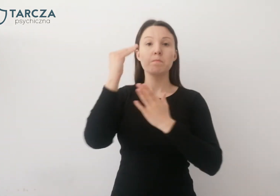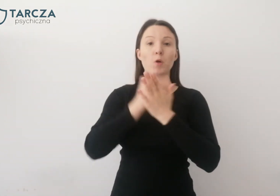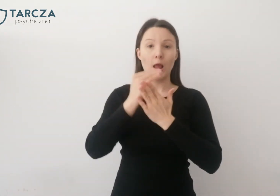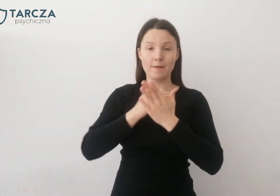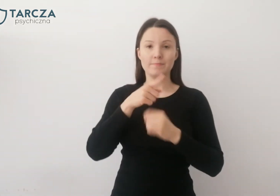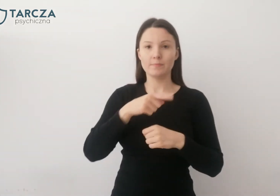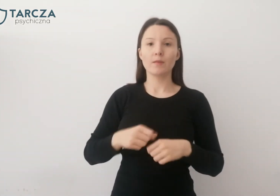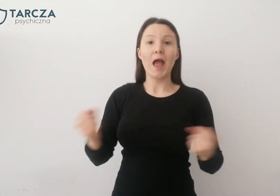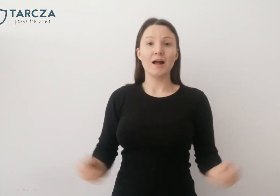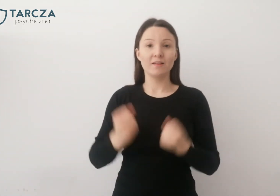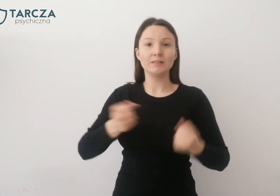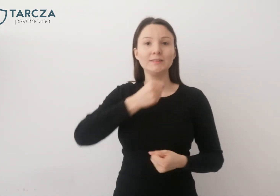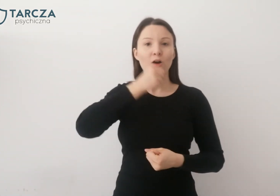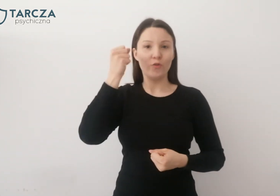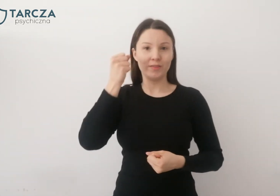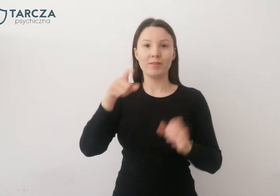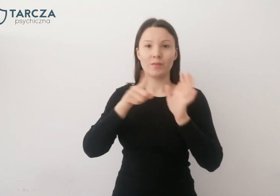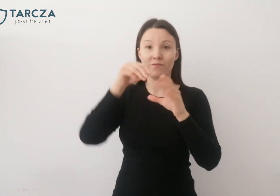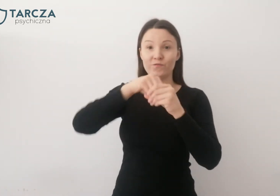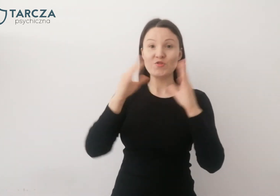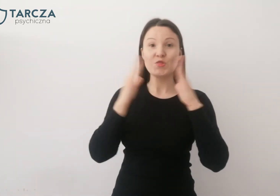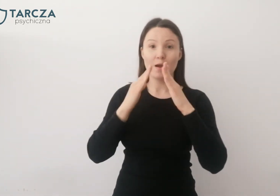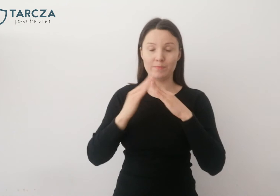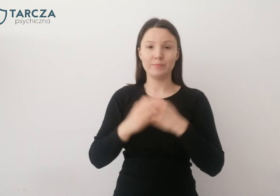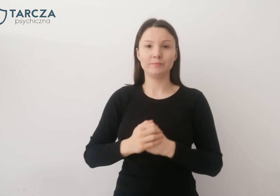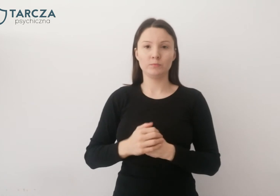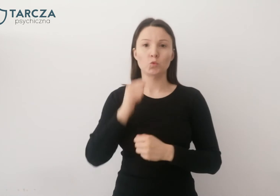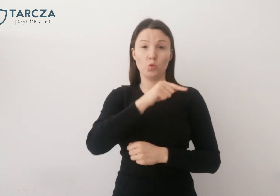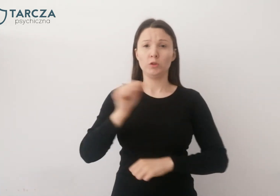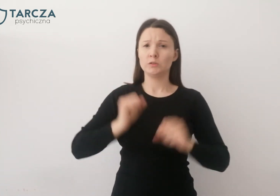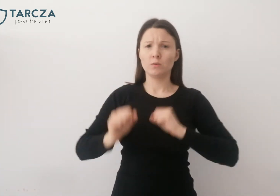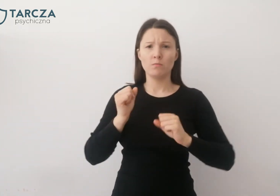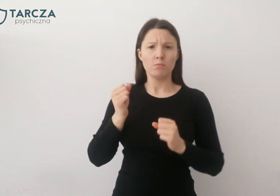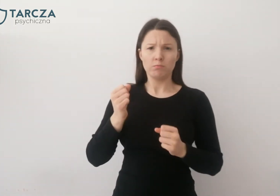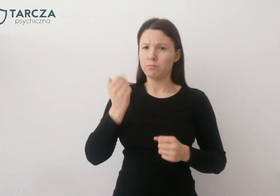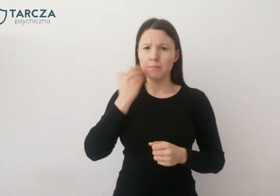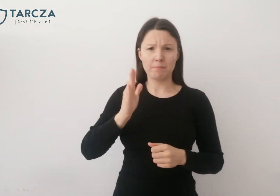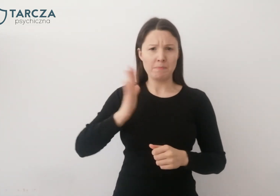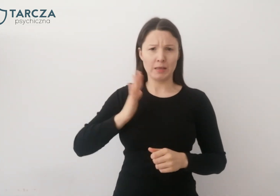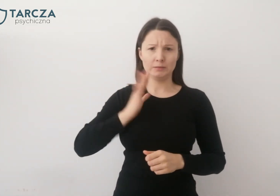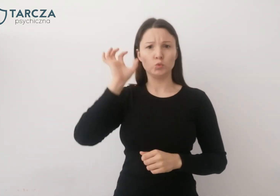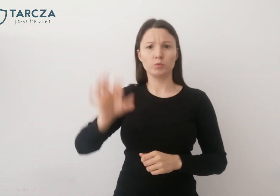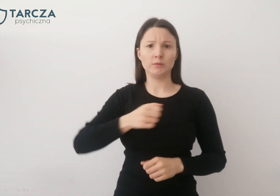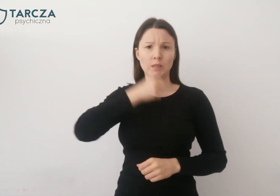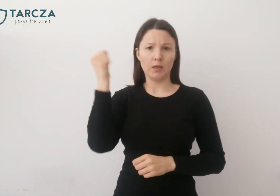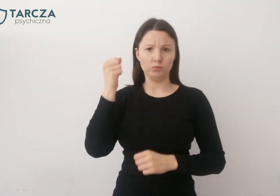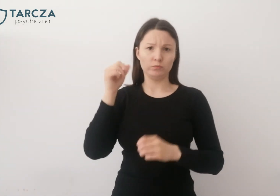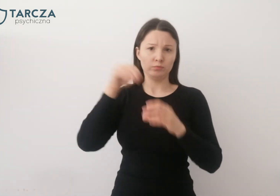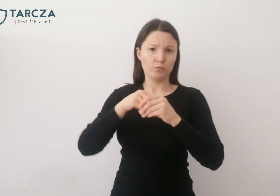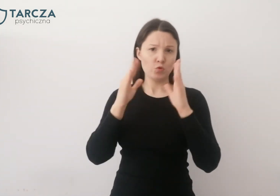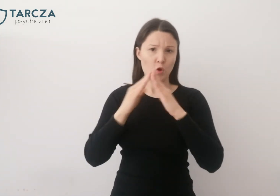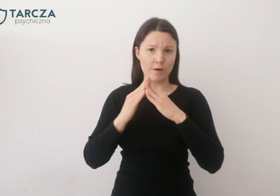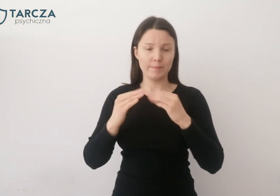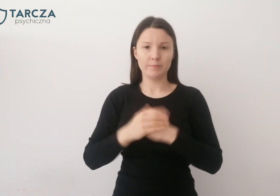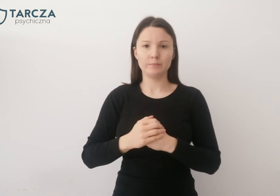Program „Aktywny senior w domu” to zestaw bezpiecznych ćwiczeń dla seniorów.